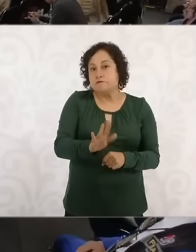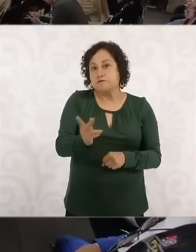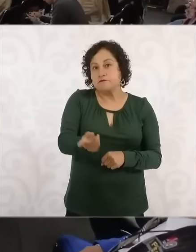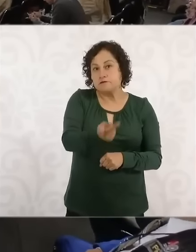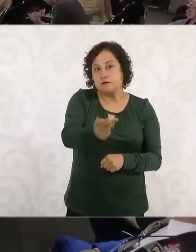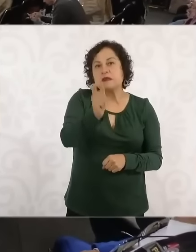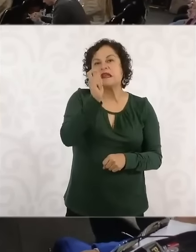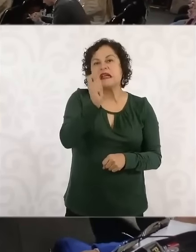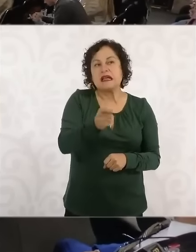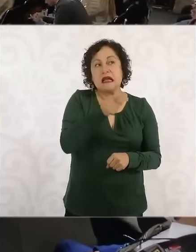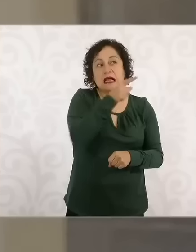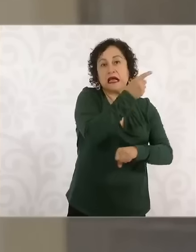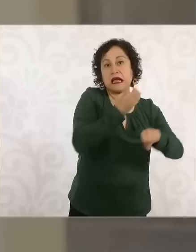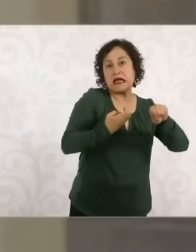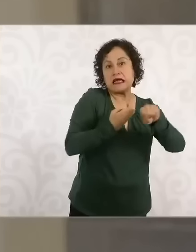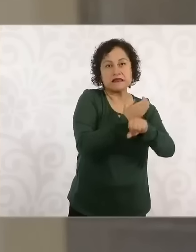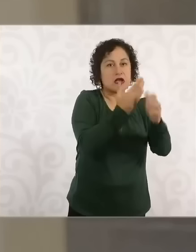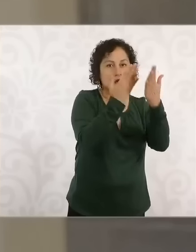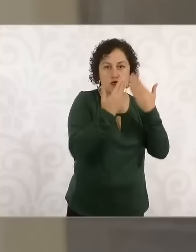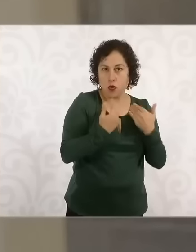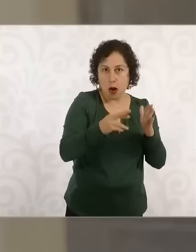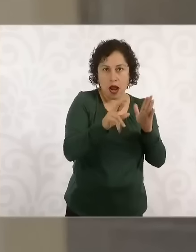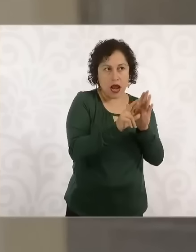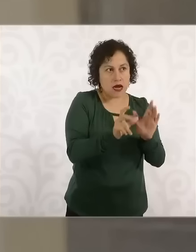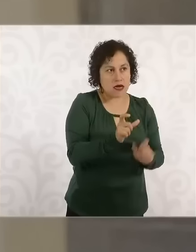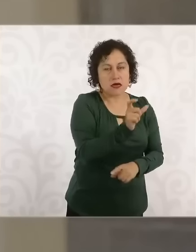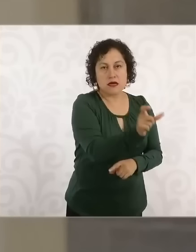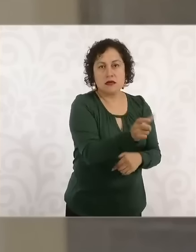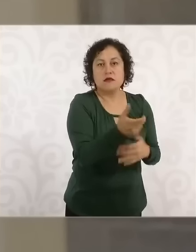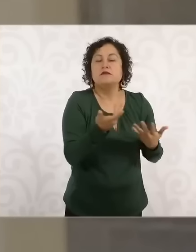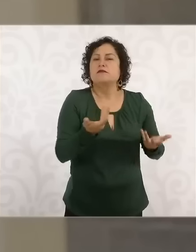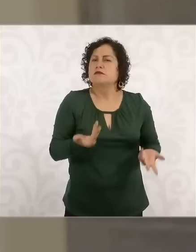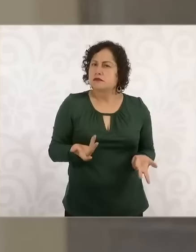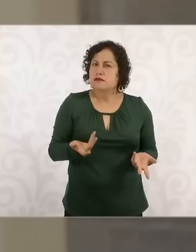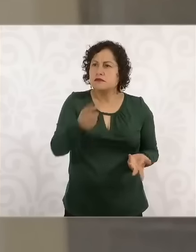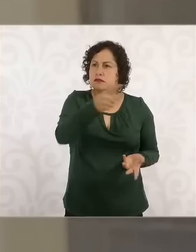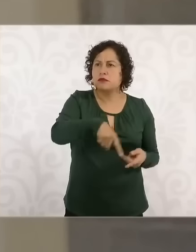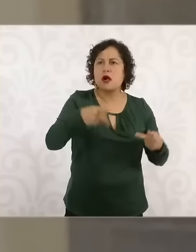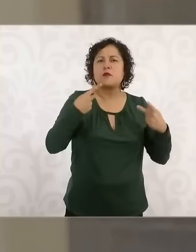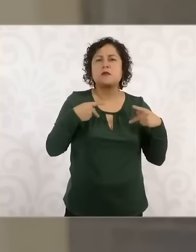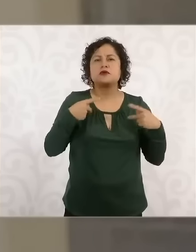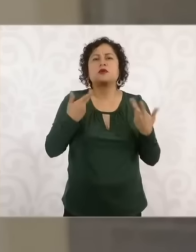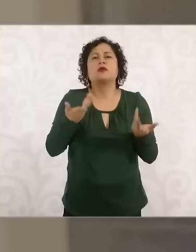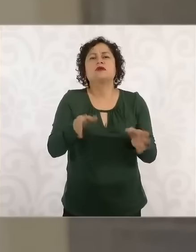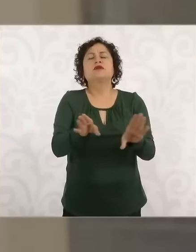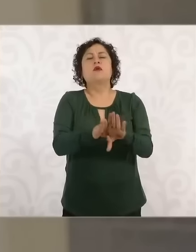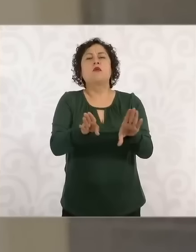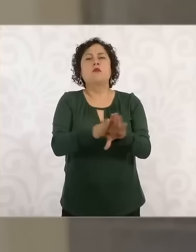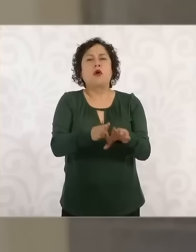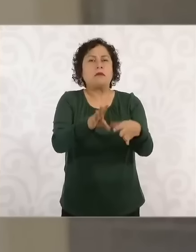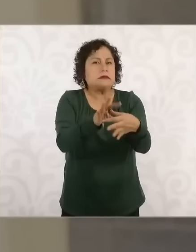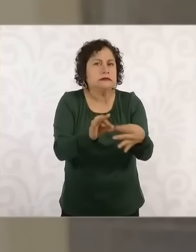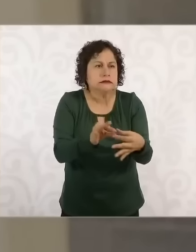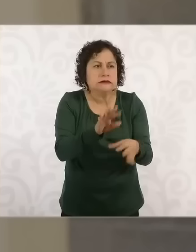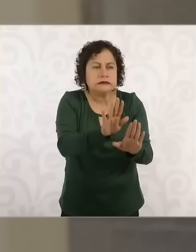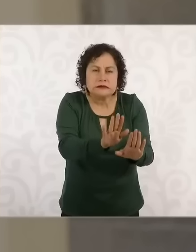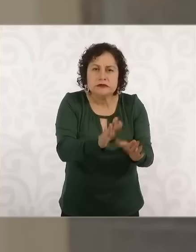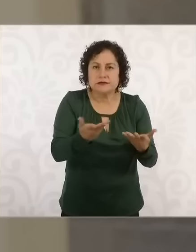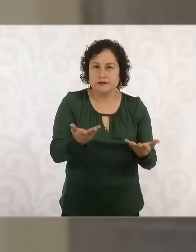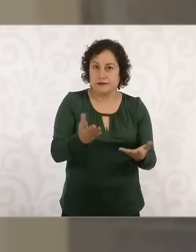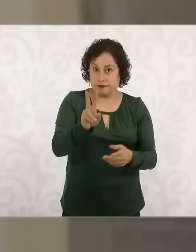a la gente eh cómo va a cómo dar este servicio, porque eh muchas veces si en el nivel estatal del